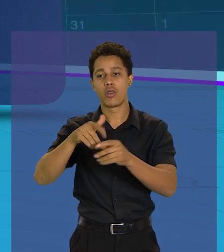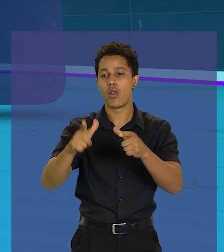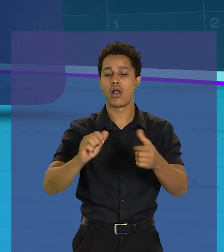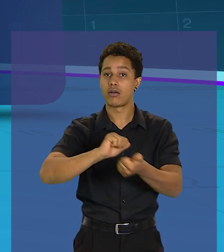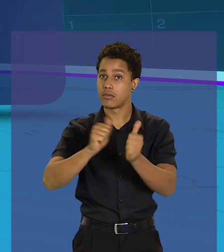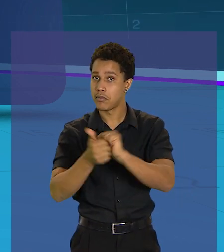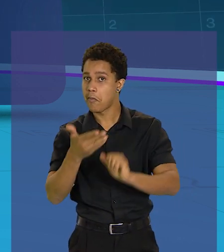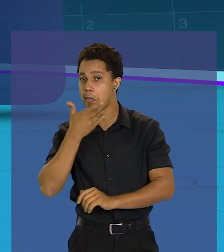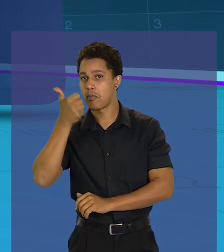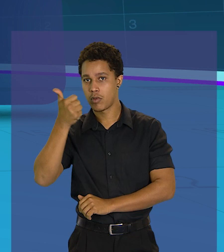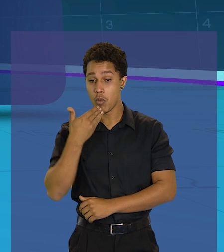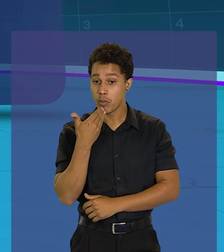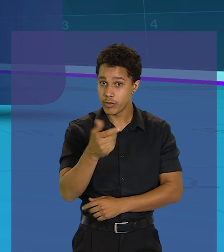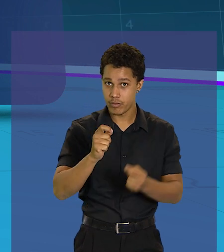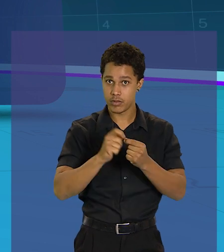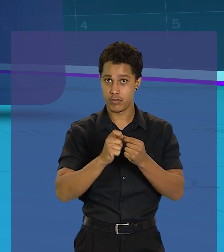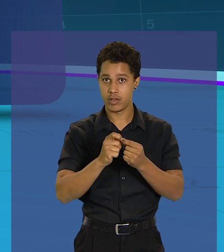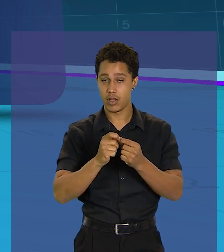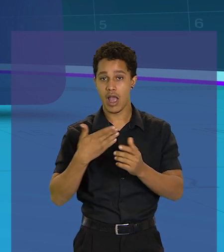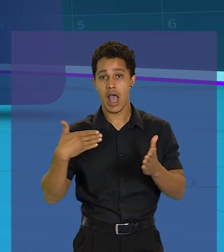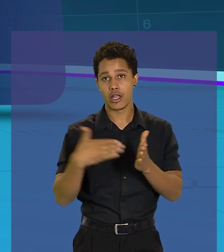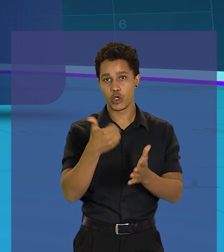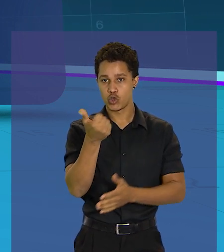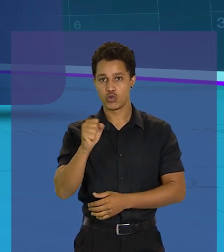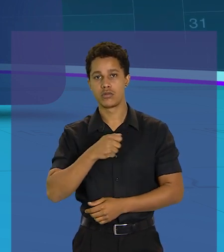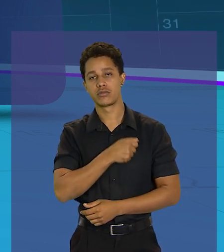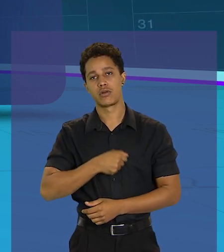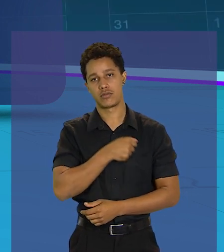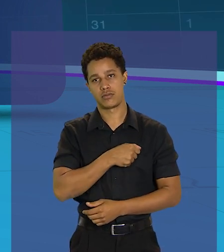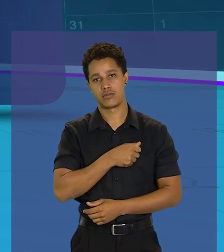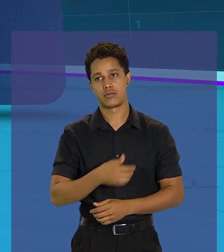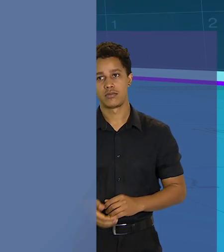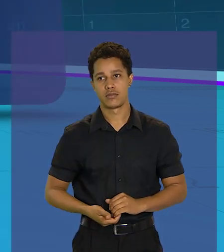local com adaptações o pedido pode ser feito até Dezoito de agosto o